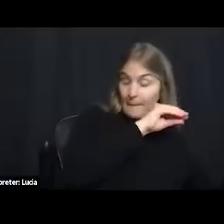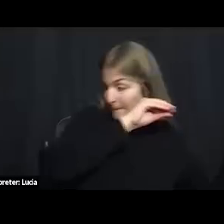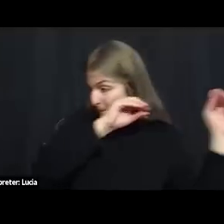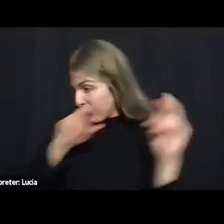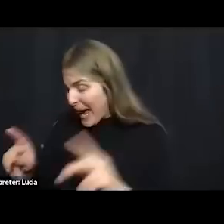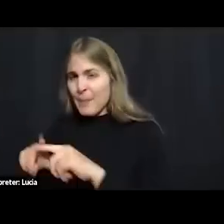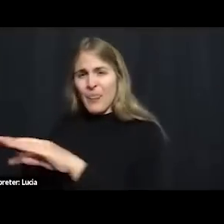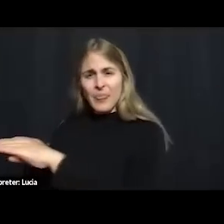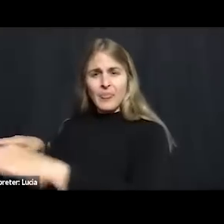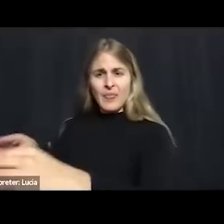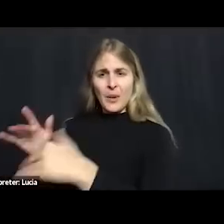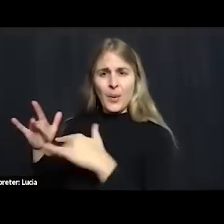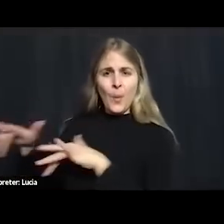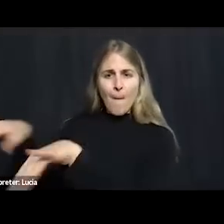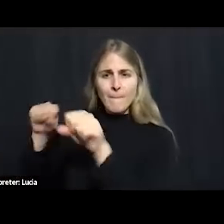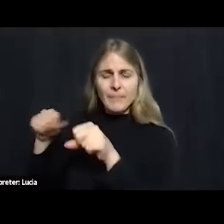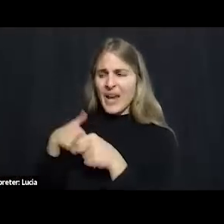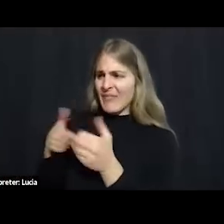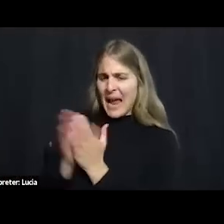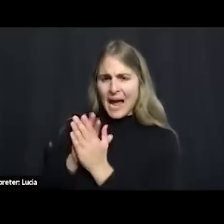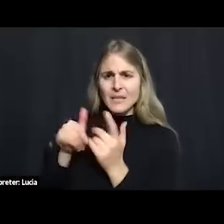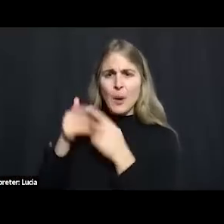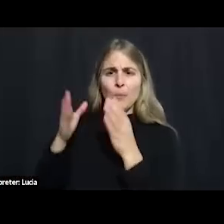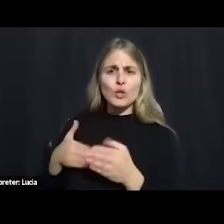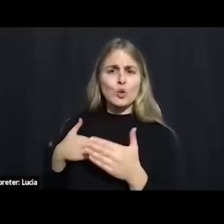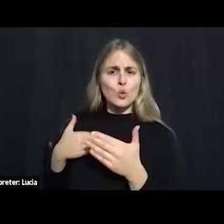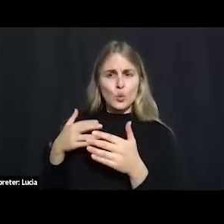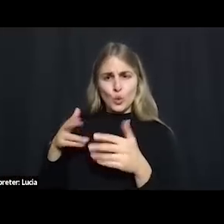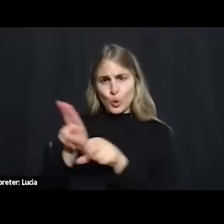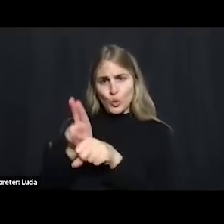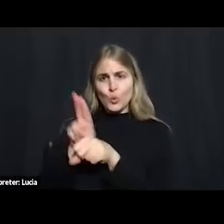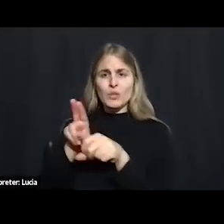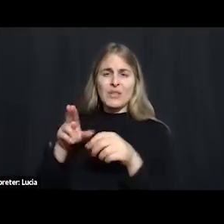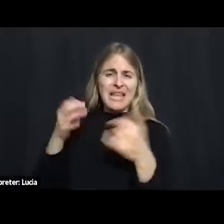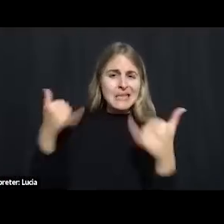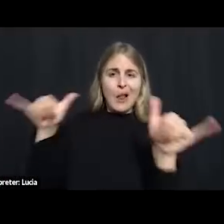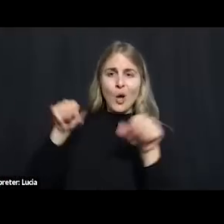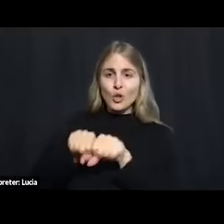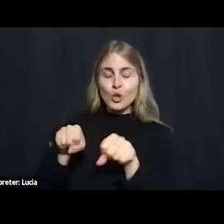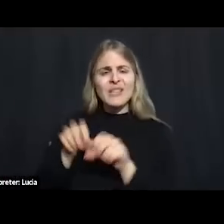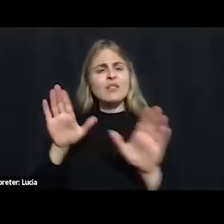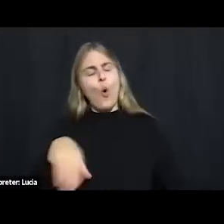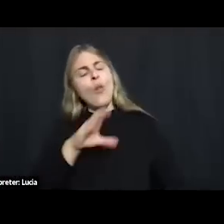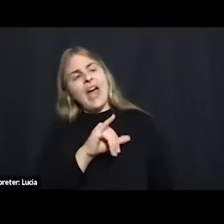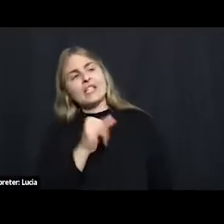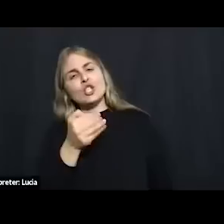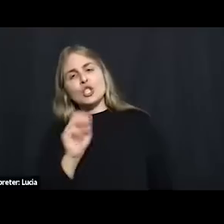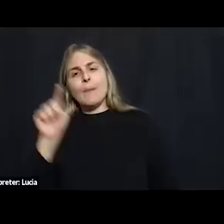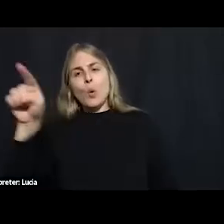Empezaron a preguntarle a la gente sobre una persona que llevaba zapatillas amarillas neón. Finalmente, alguien dijo: "Oh, ese es Jim. Búsquenlo en la biblioteca pública".